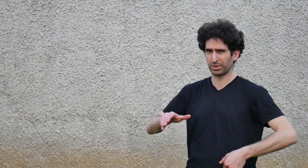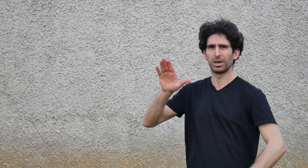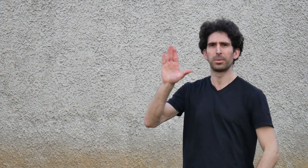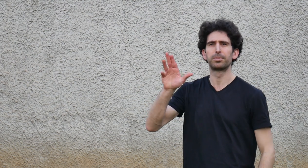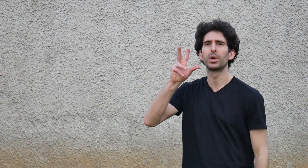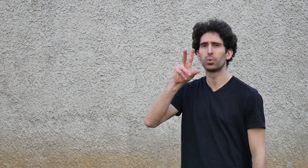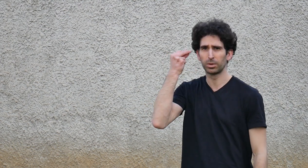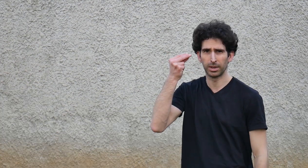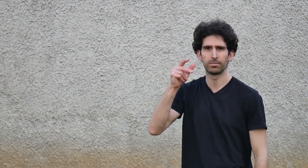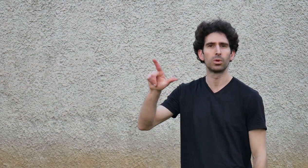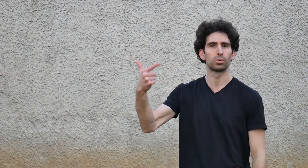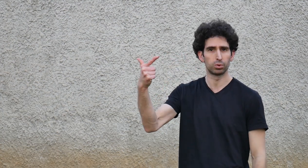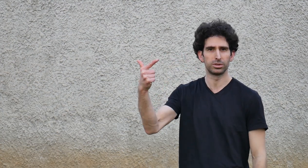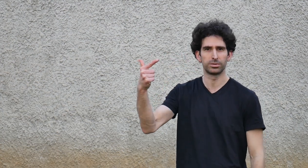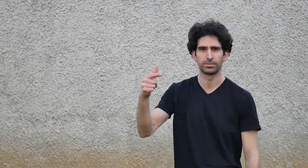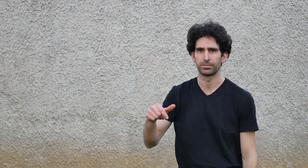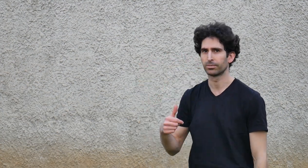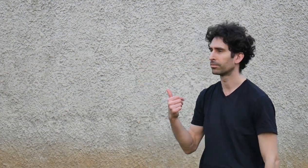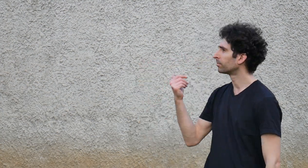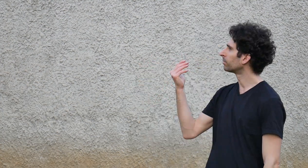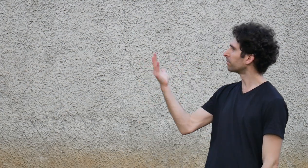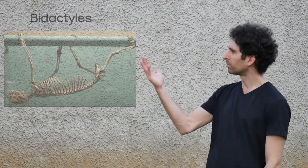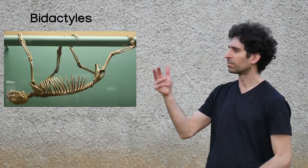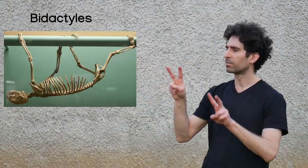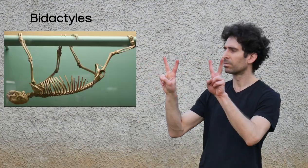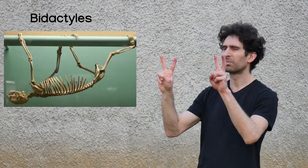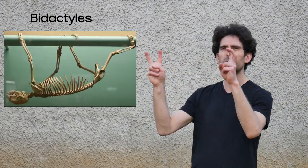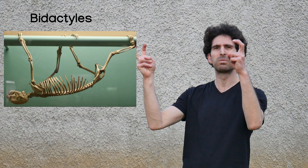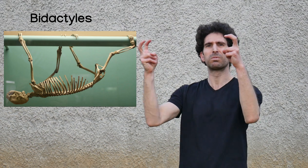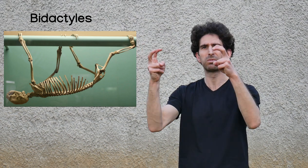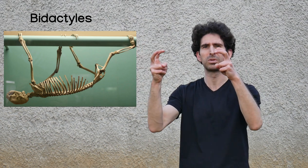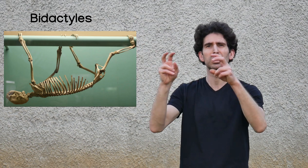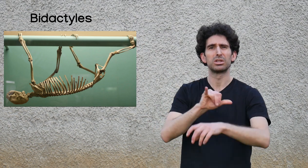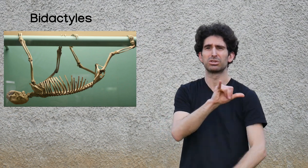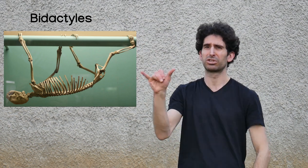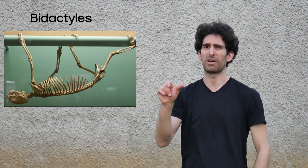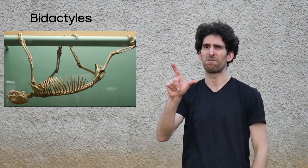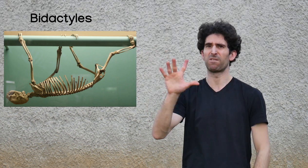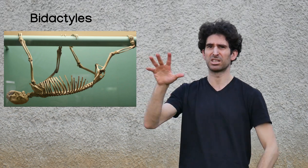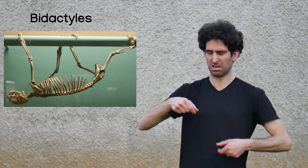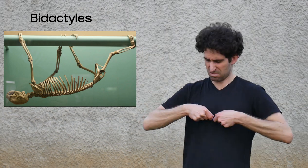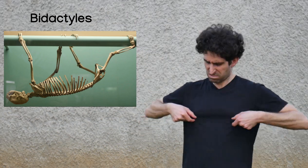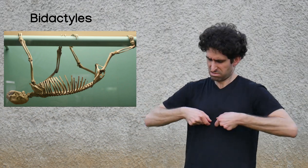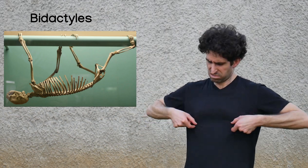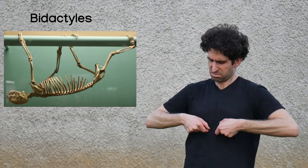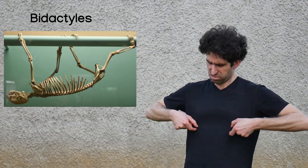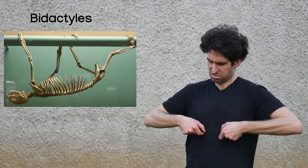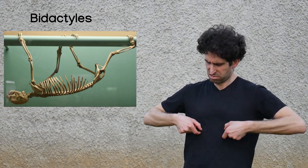Les humains en ont douze. Et pour les bidactyles, jusqu'à... 25 côtes !